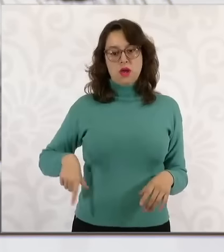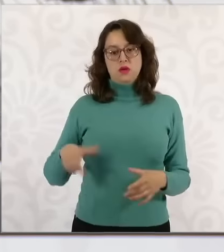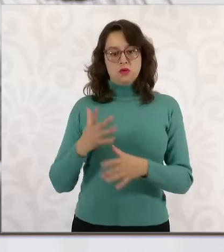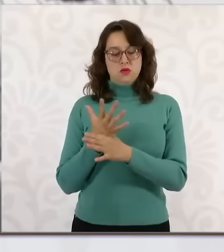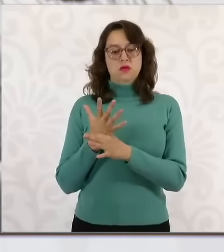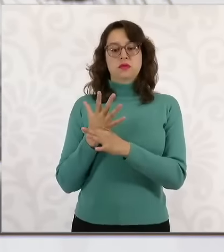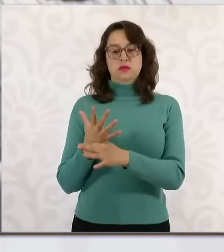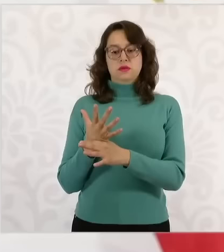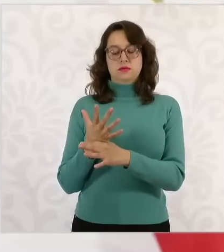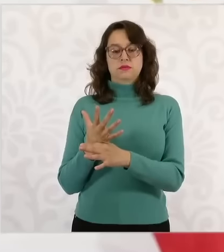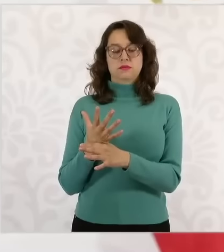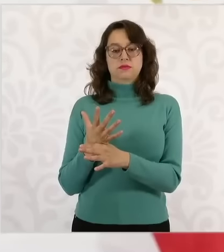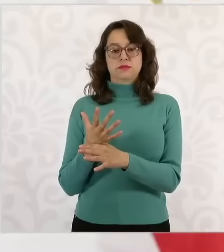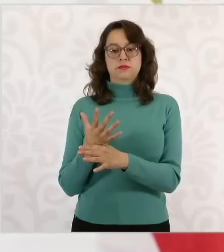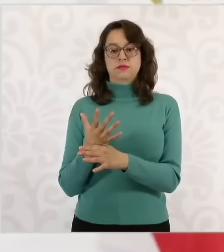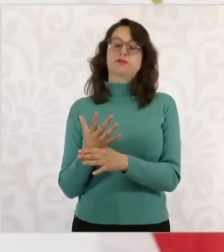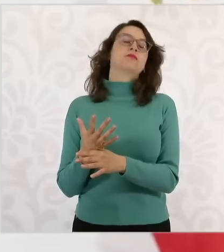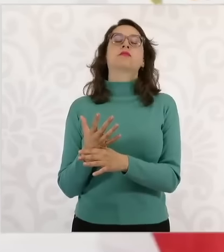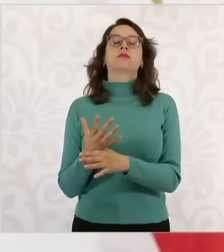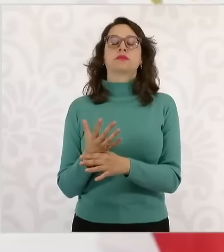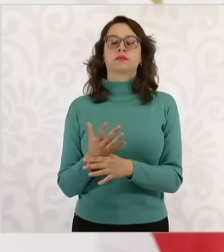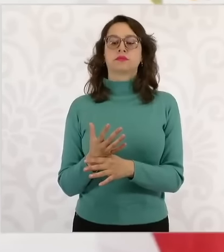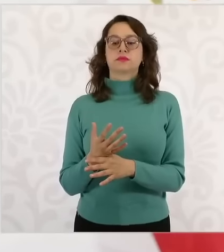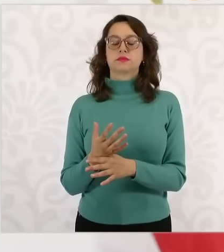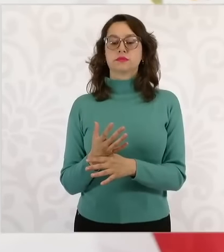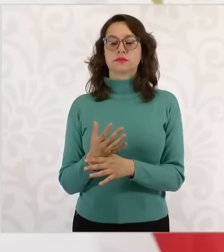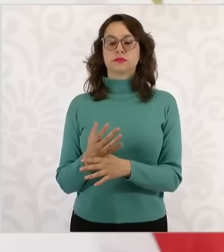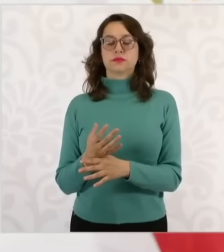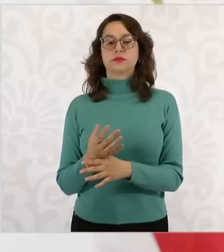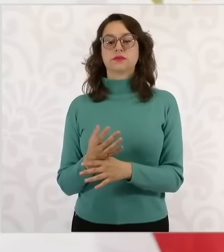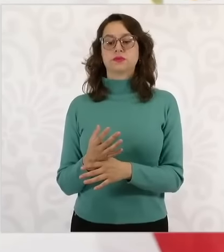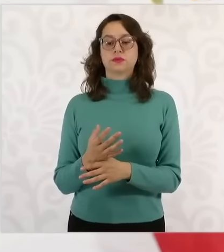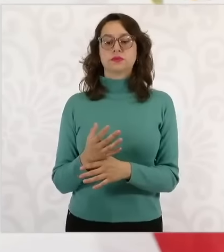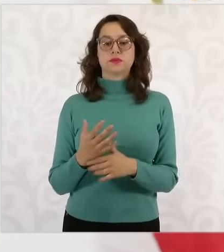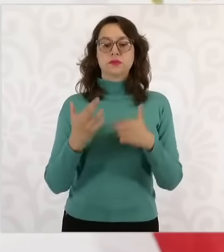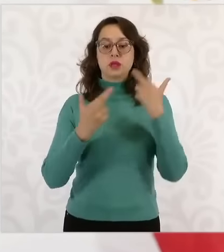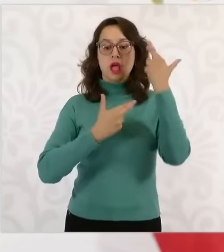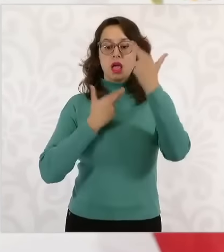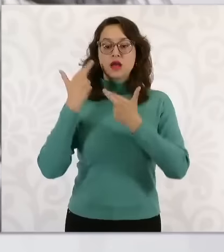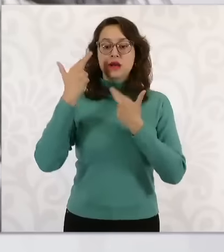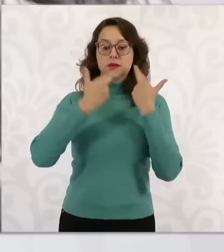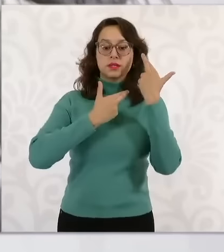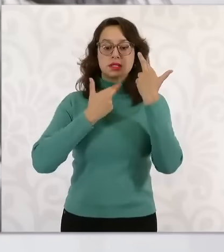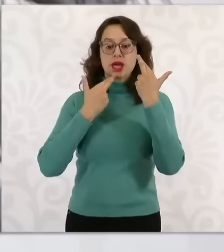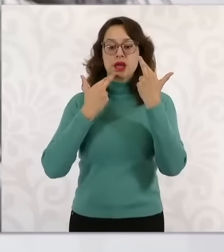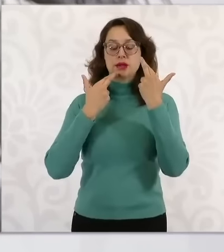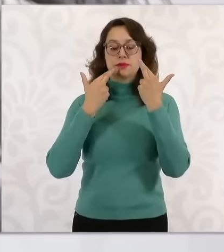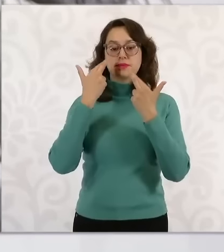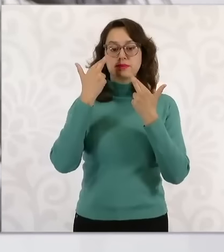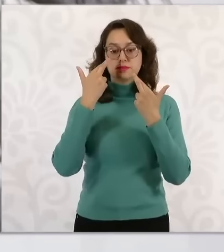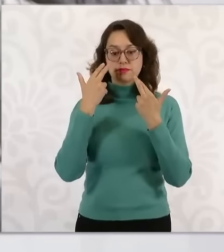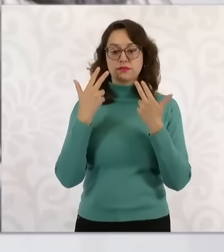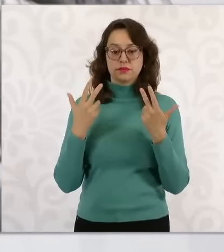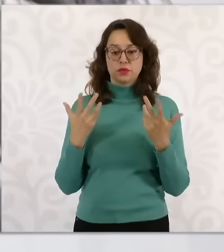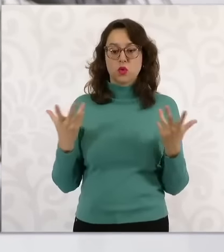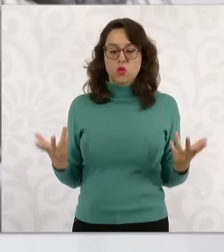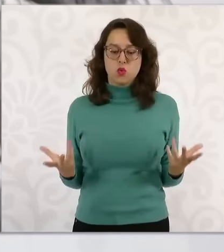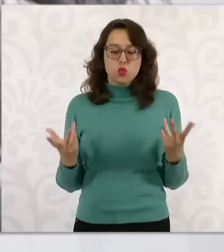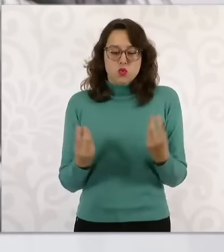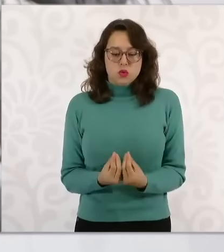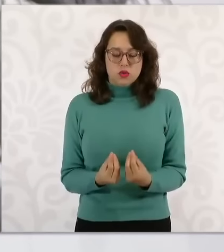esquema en el análisis que están haciendo. Bueno, ¿qué estamos haciendo? Porque es en conjunto. Son